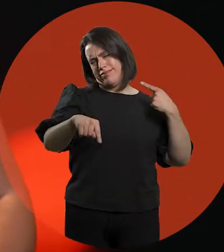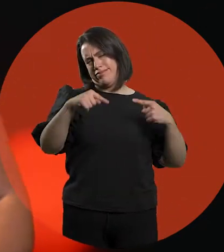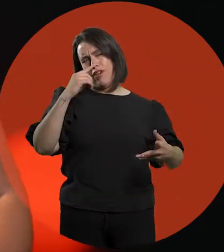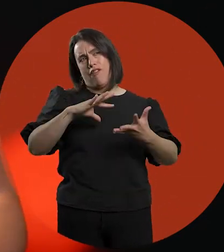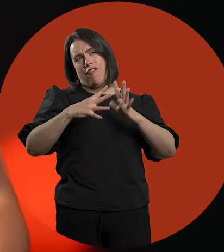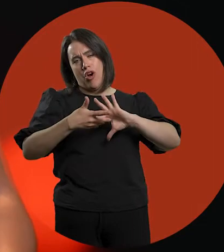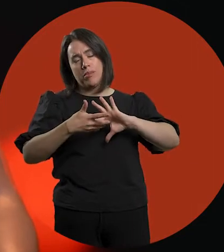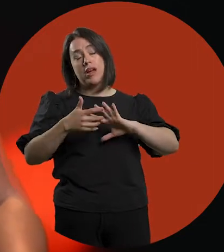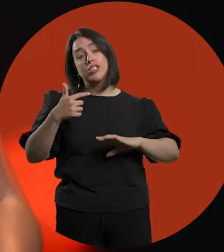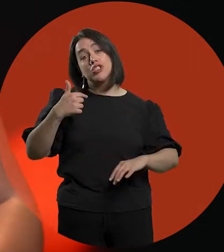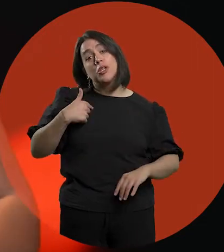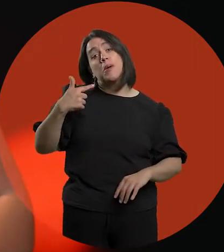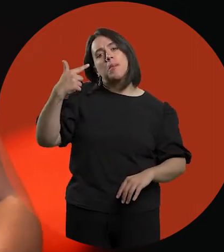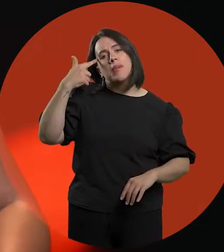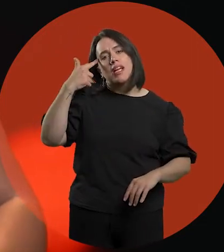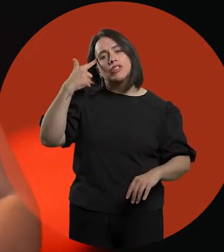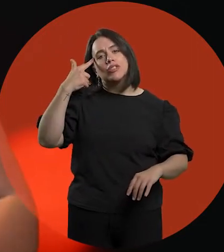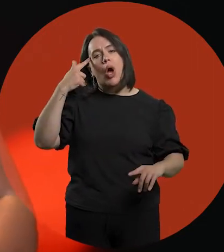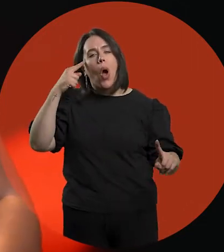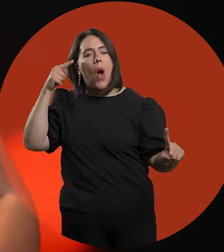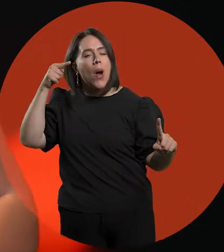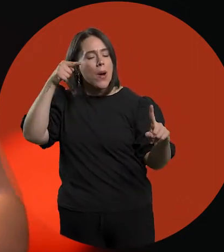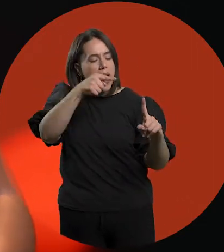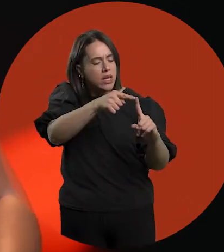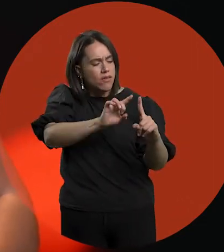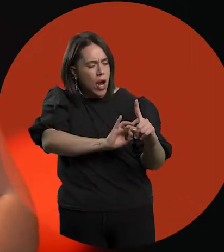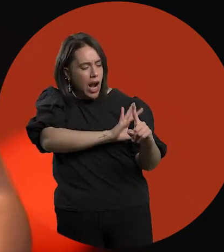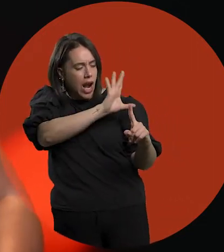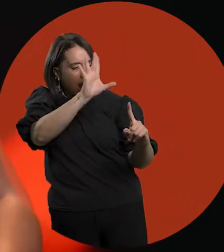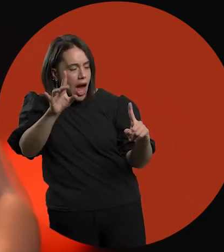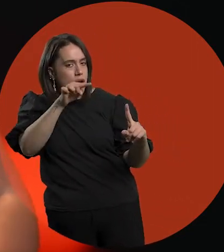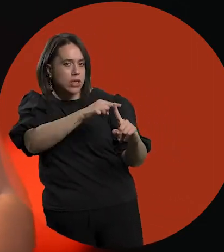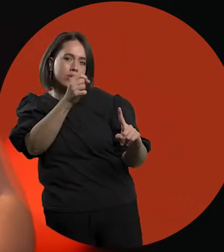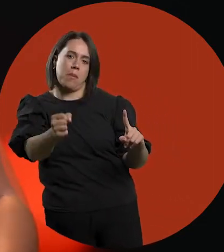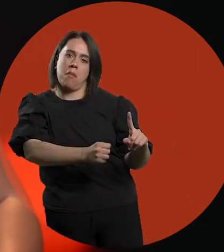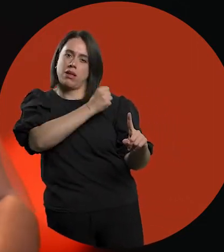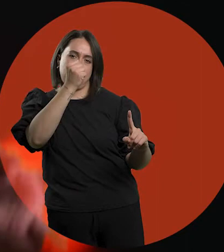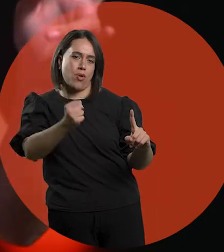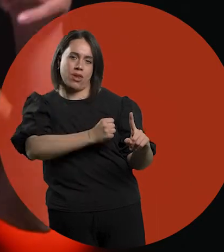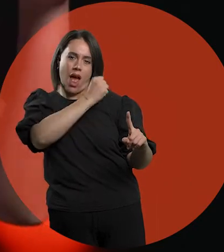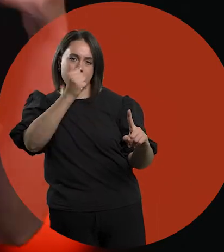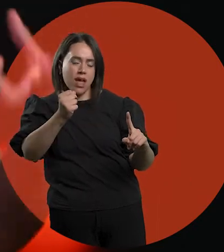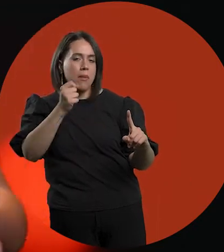Pero yo creo que tener las metas claras es uno de los principales factores para ser ese mayor.